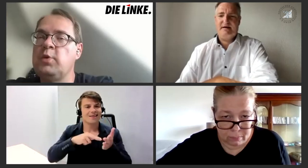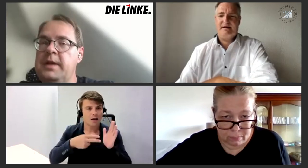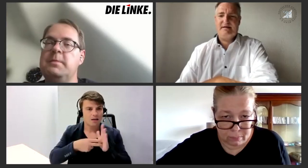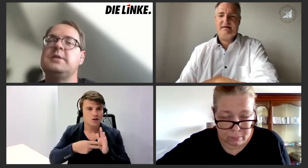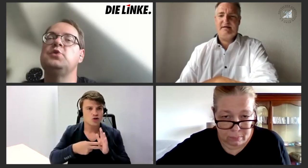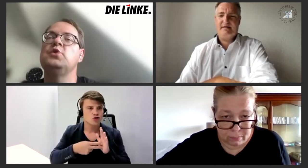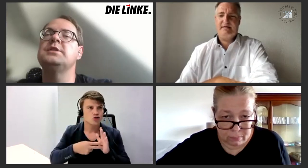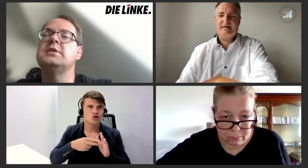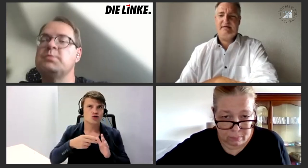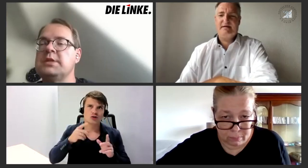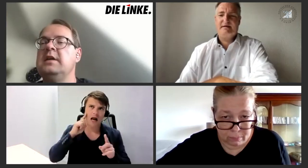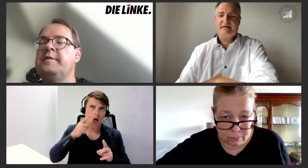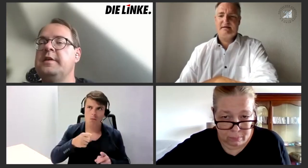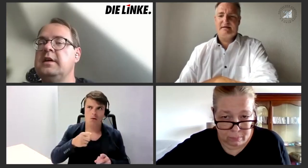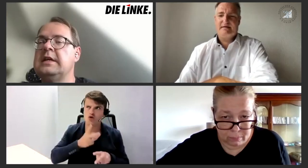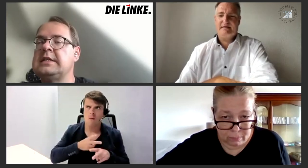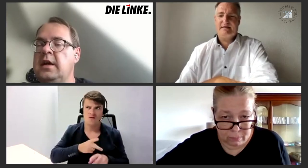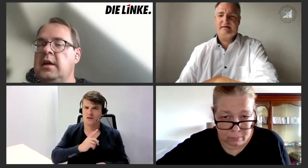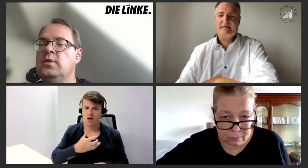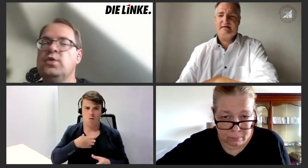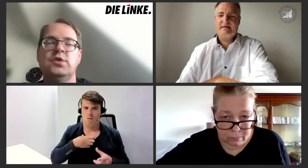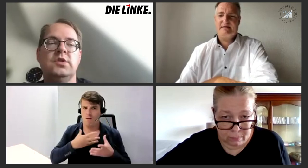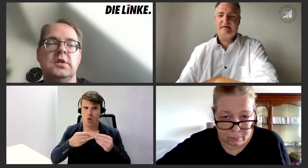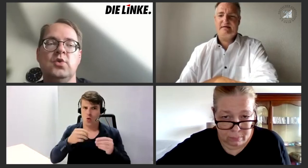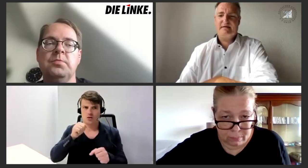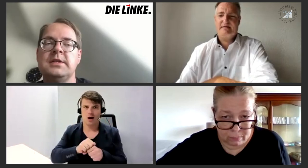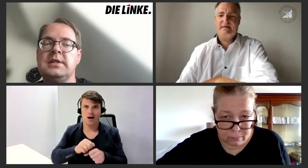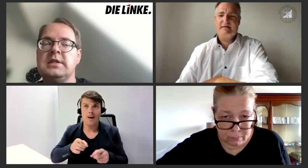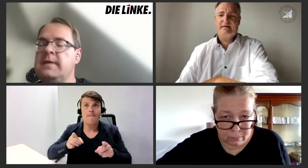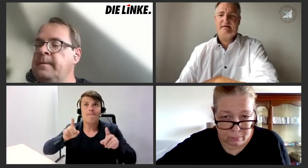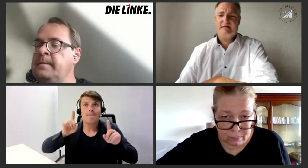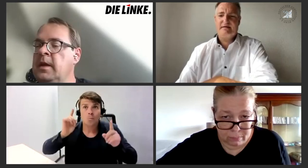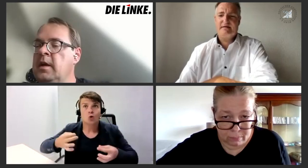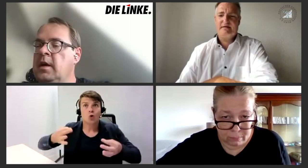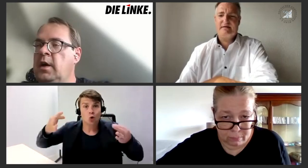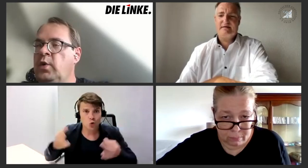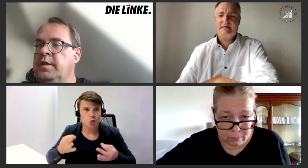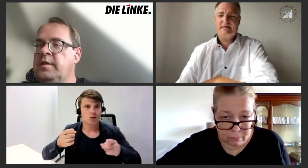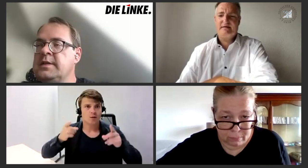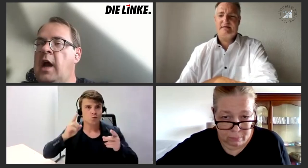glaube ich weniger das Problem es zu lösen. Es muss einfach getan und umgesetzt werden.